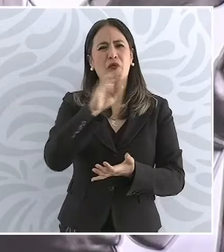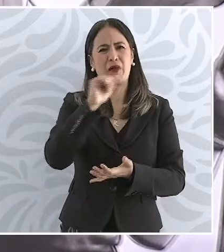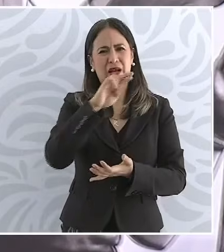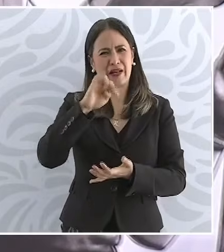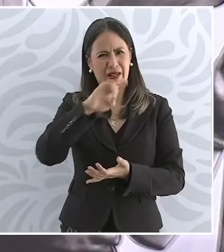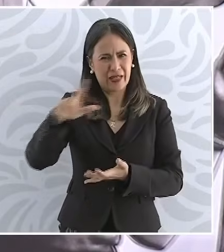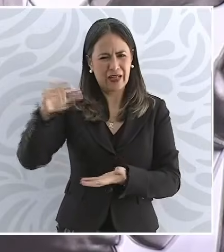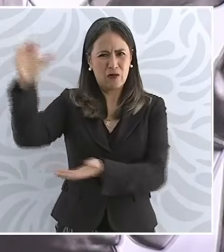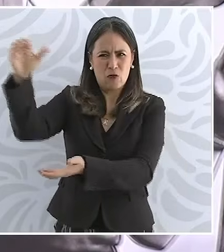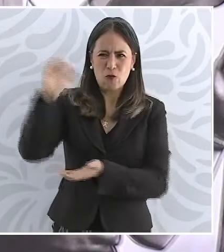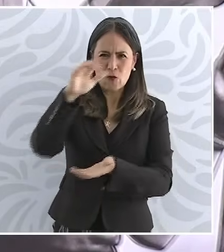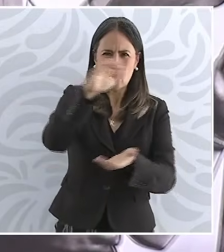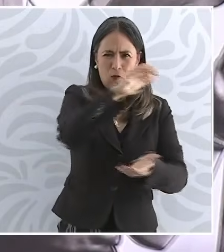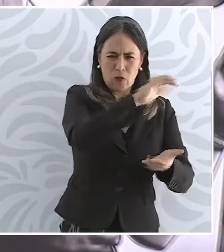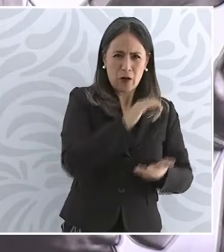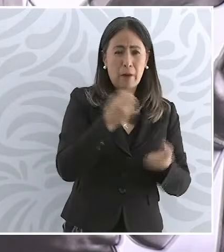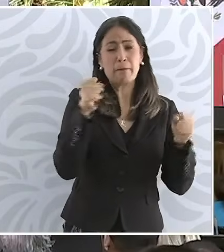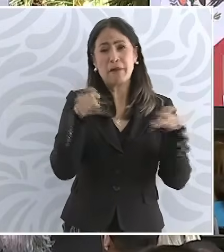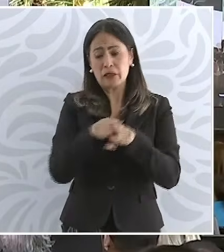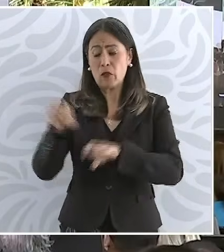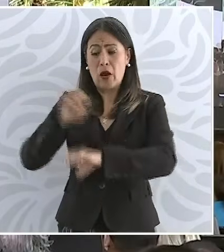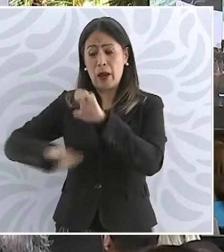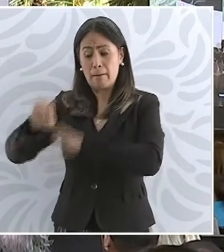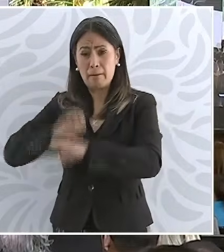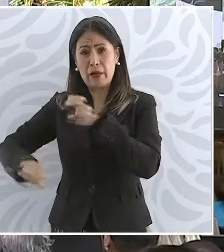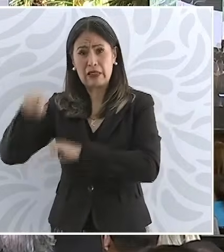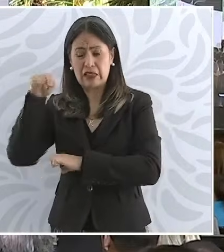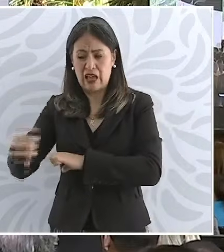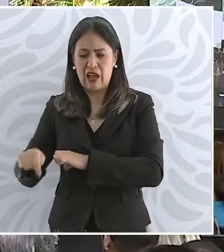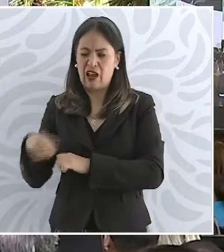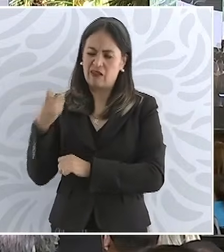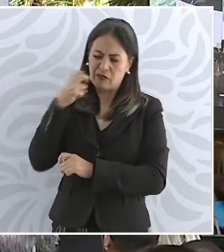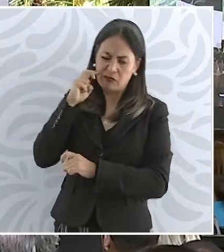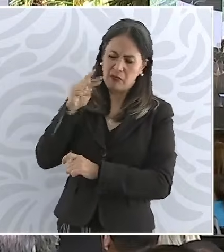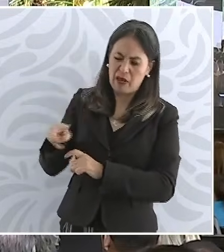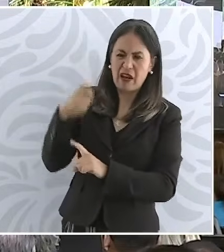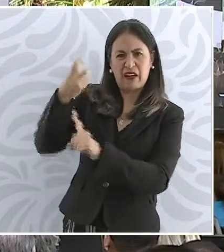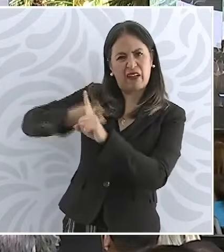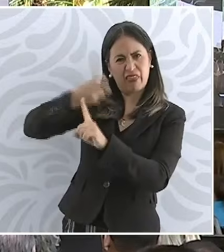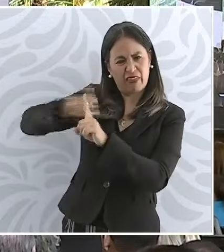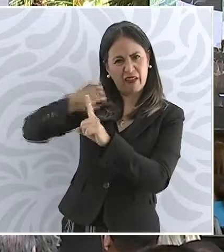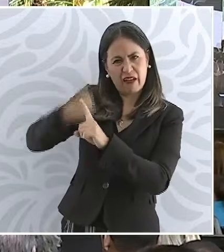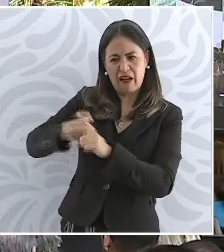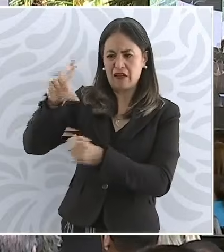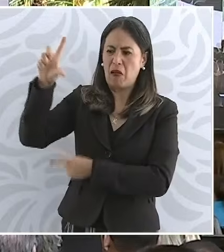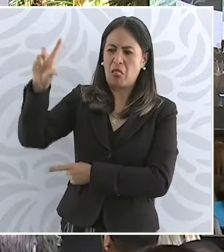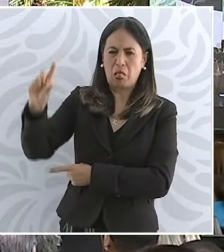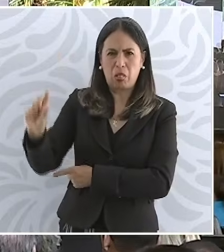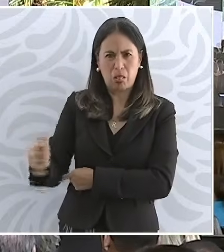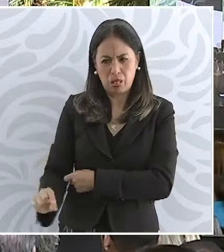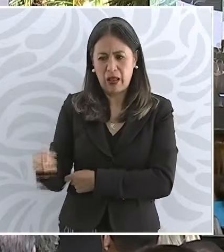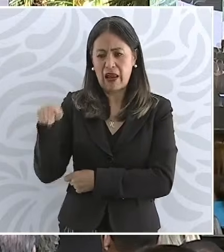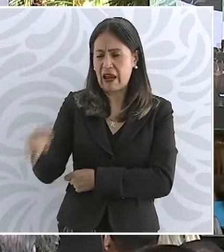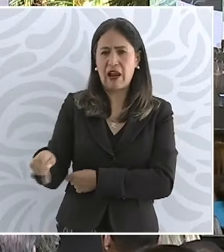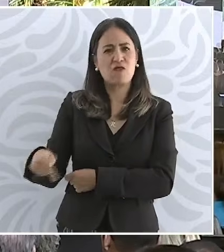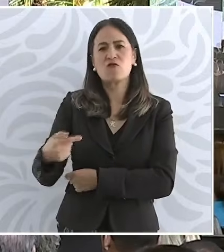fue injustamente y deliberadamente estigmatizada reducida una narrativa de ineficiencia y crisis